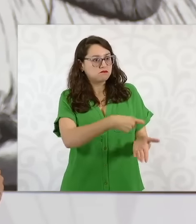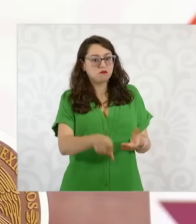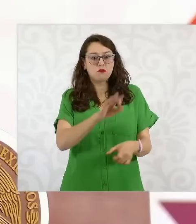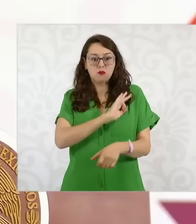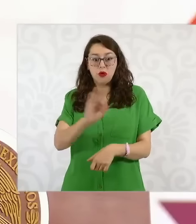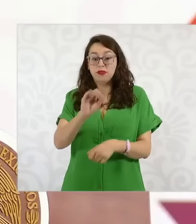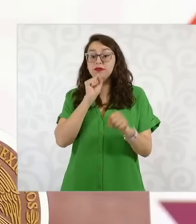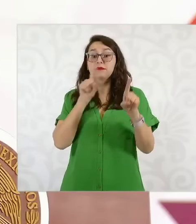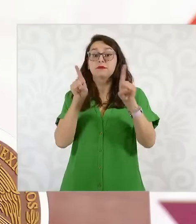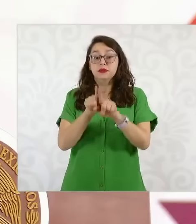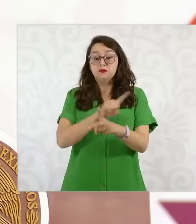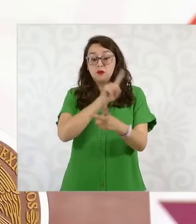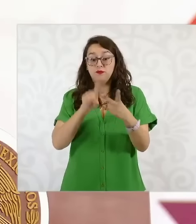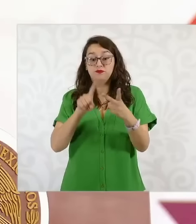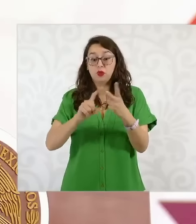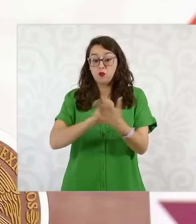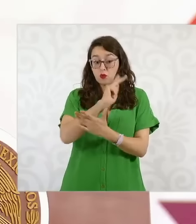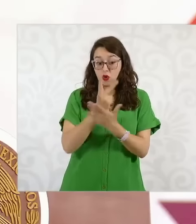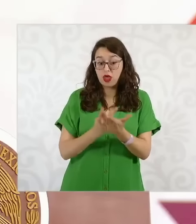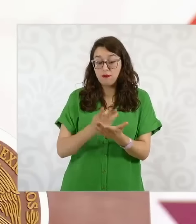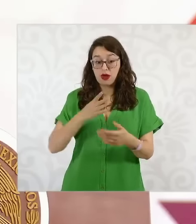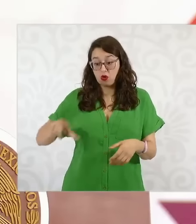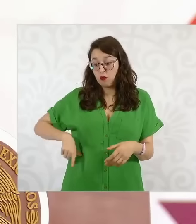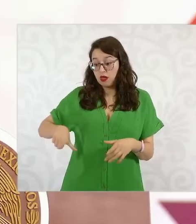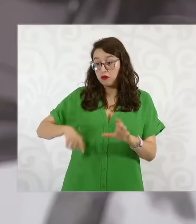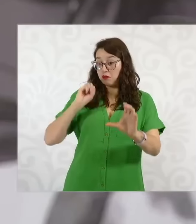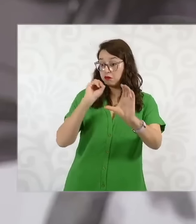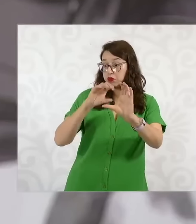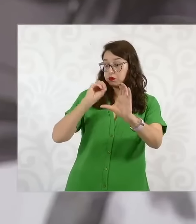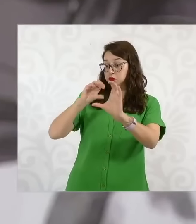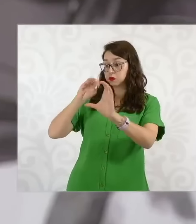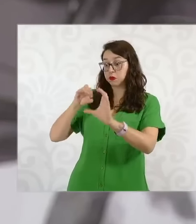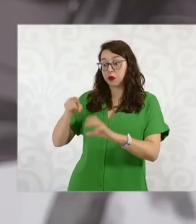Cuando la gente tiene recursos, compra y al comprar se activa la economía.